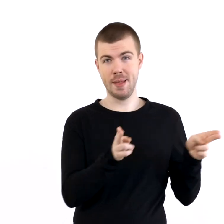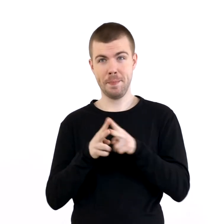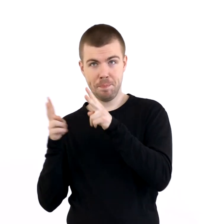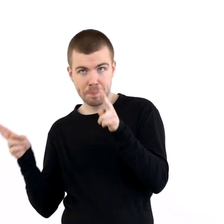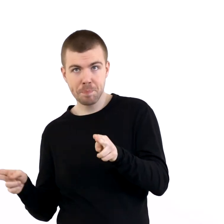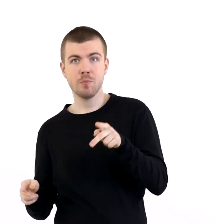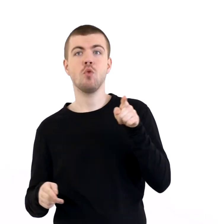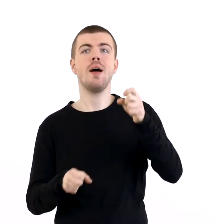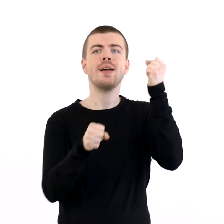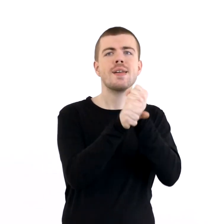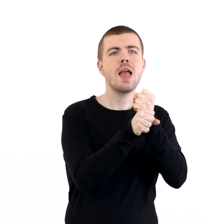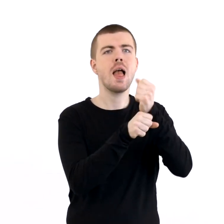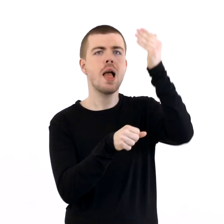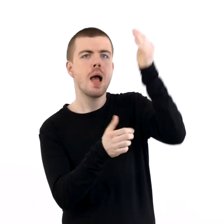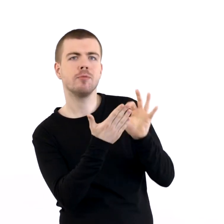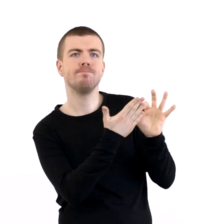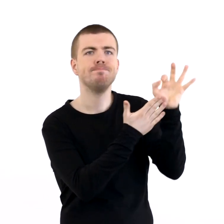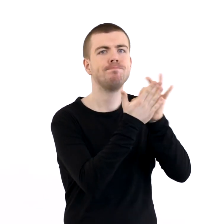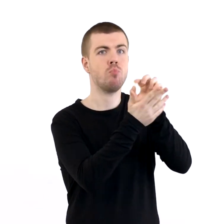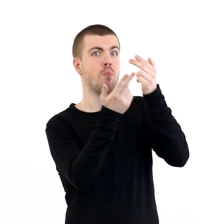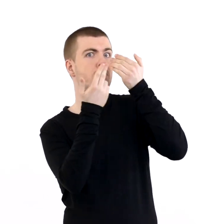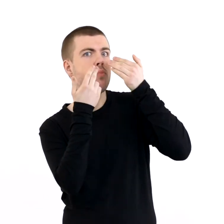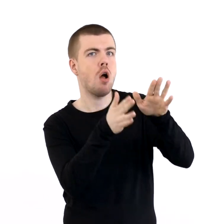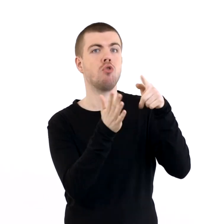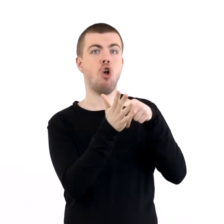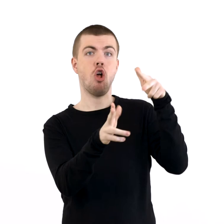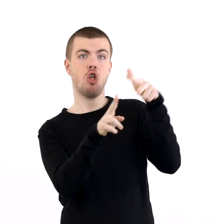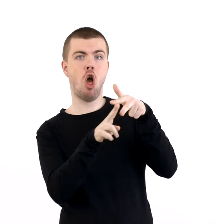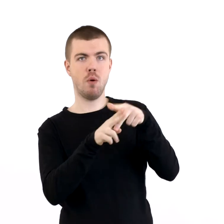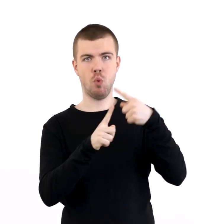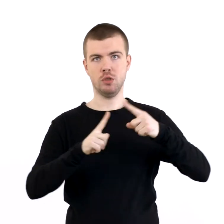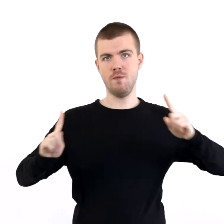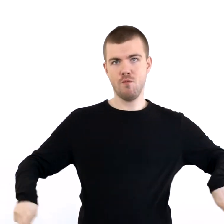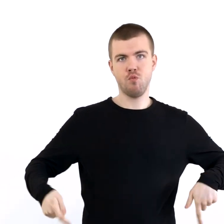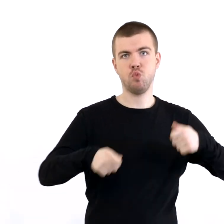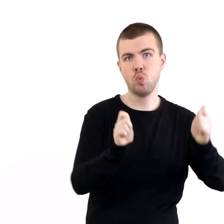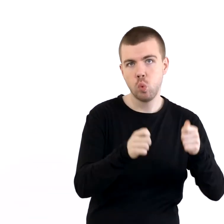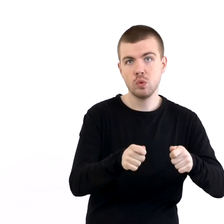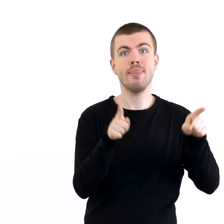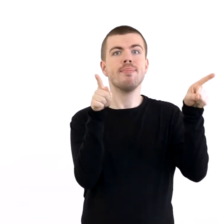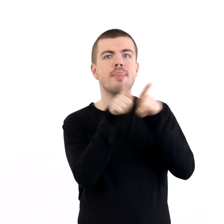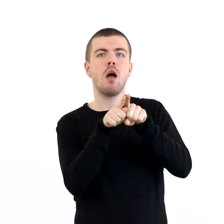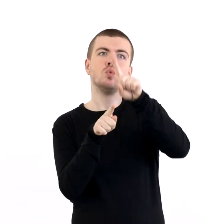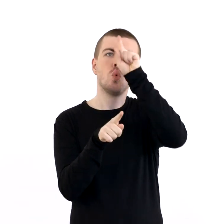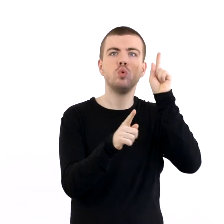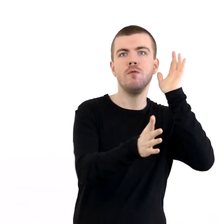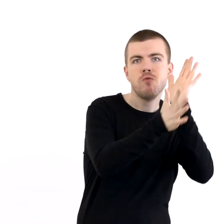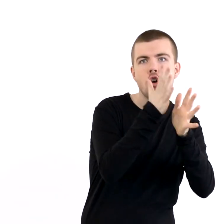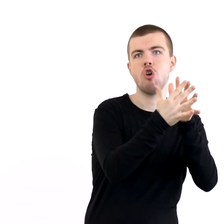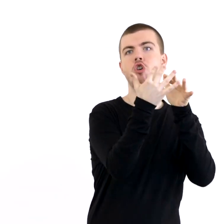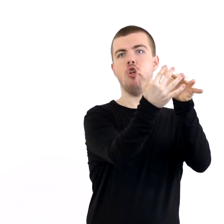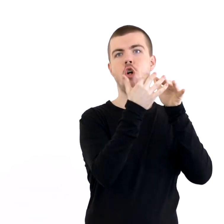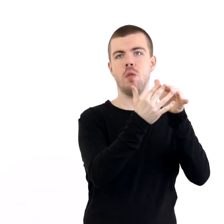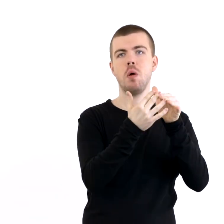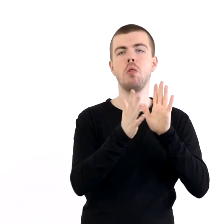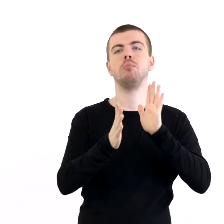Pojawiają się tu przedstawienia koni zaprzężonych do rydwanów oraz uzbrojone postacie ludzkie.